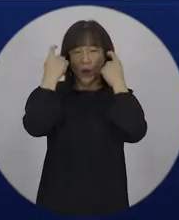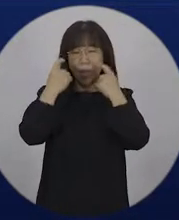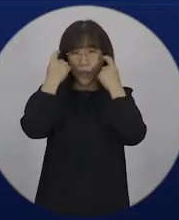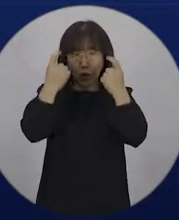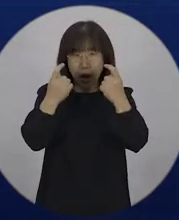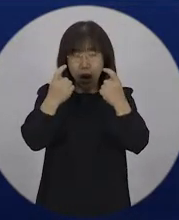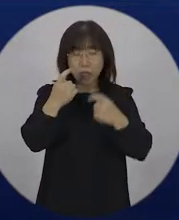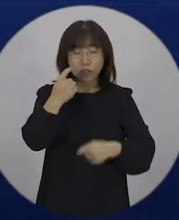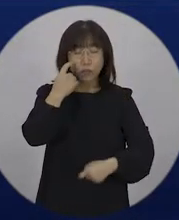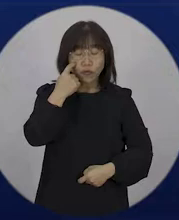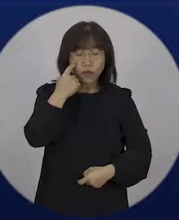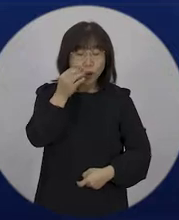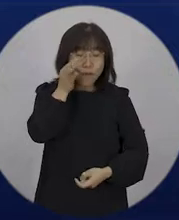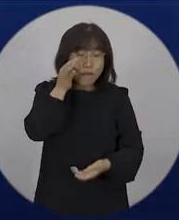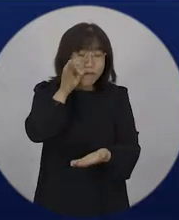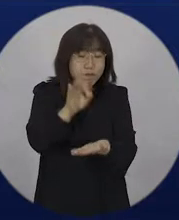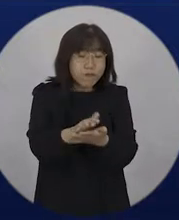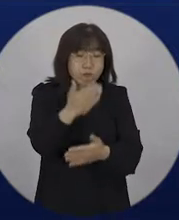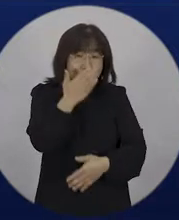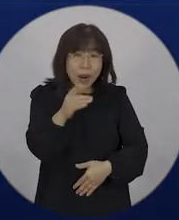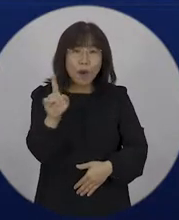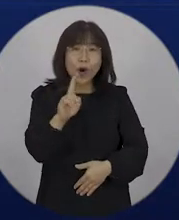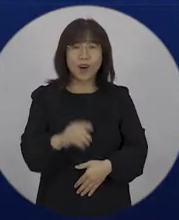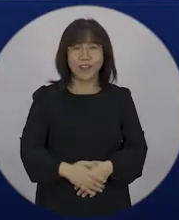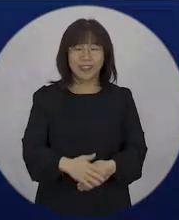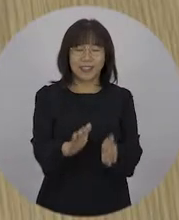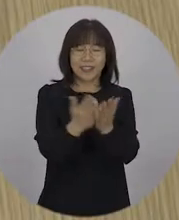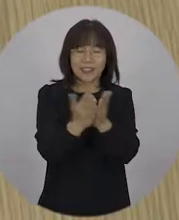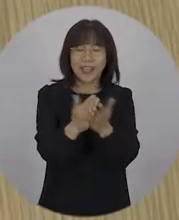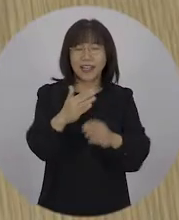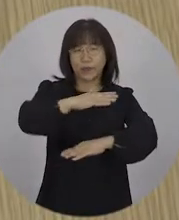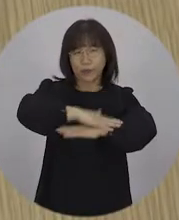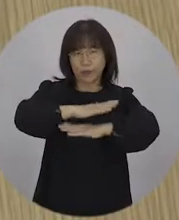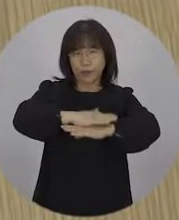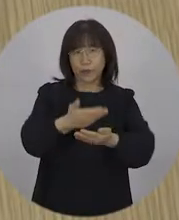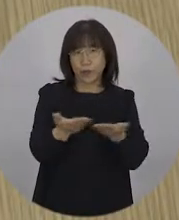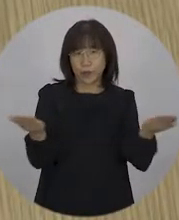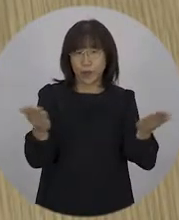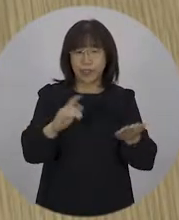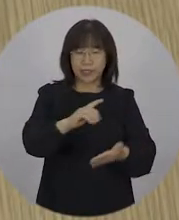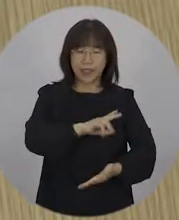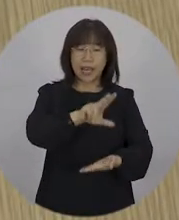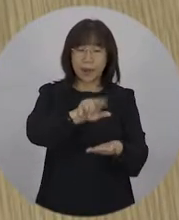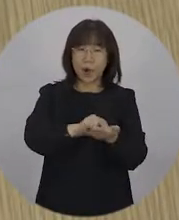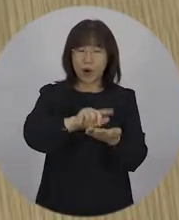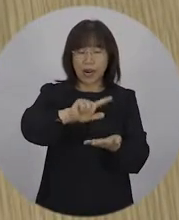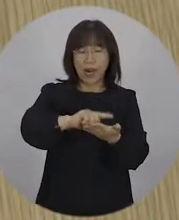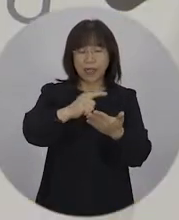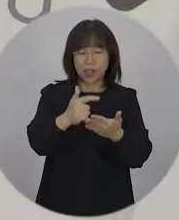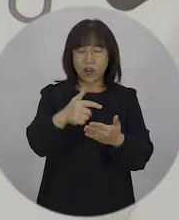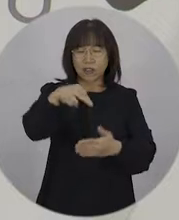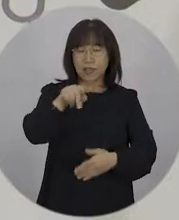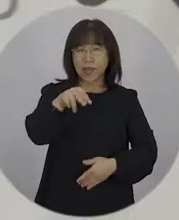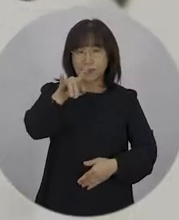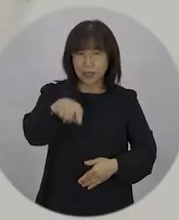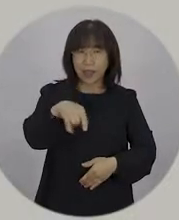tempat wisata budaya perwakilan Gangseo-gu secara sekilas. 'Merenungkan Gangseo-gu' adalah buku panduan untuk wisatawan